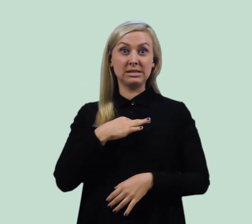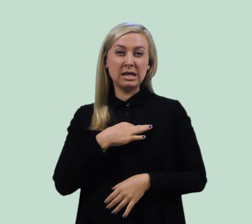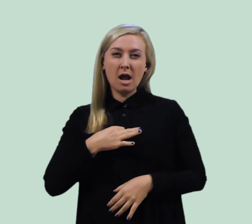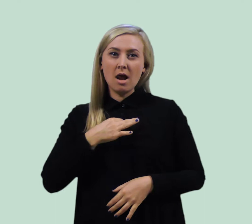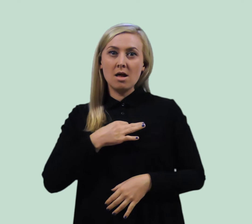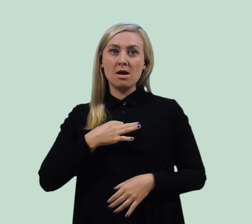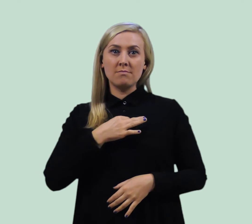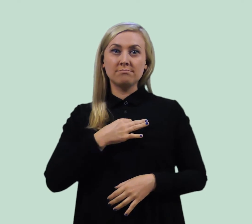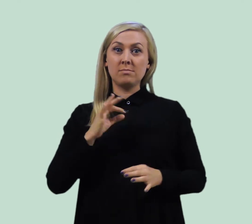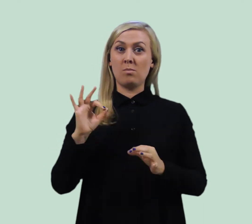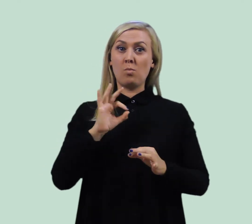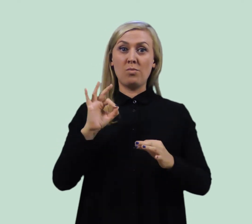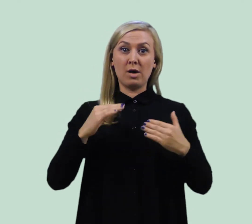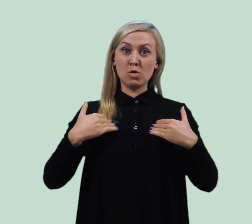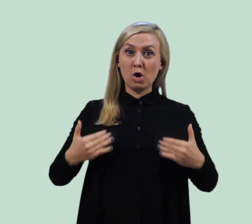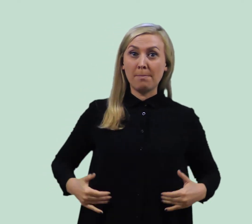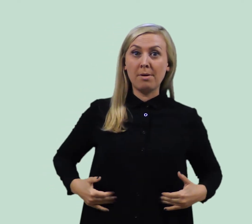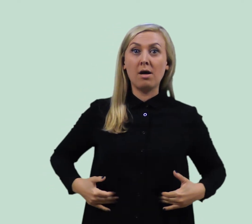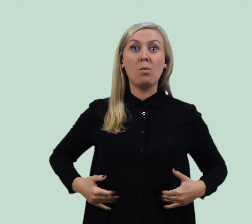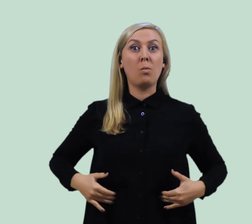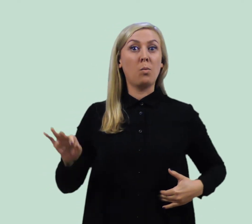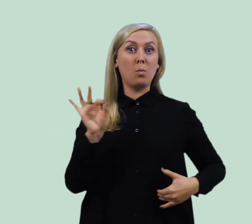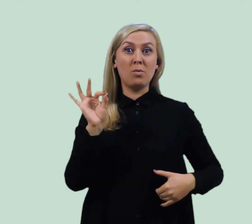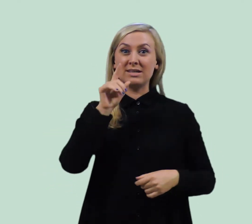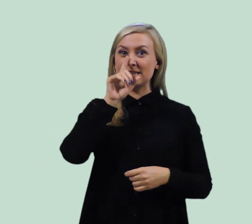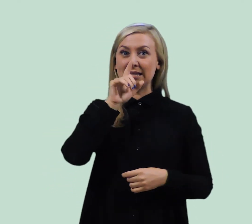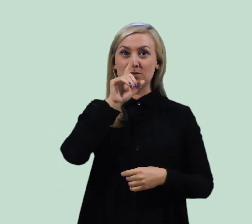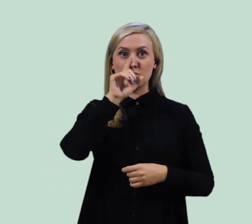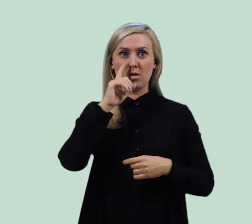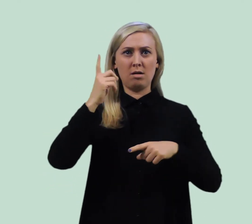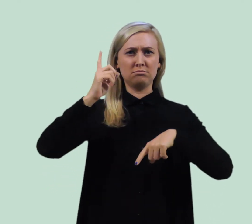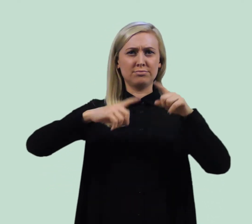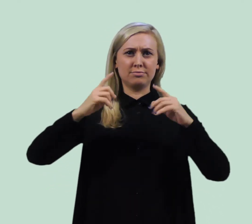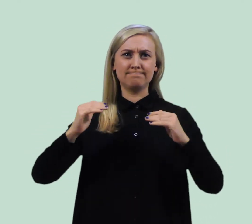Es gibt seelische, körperliche und sexuelle Gewalt.